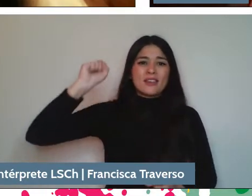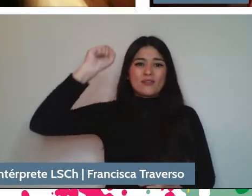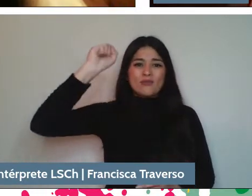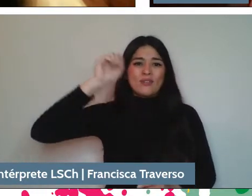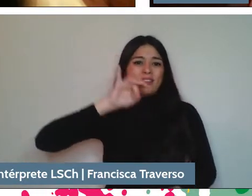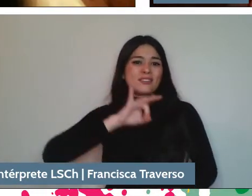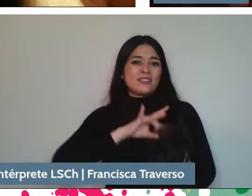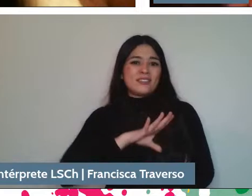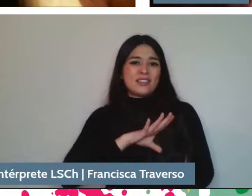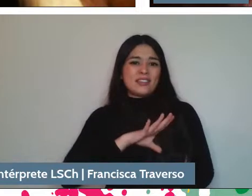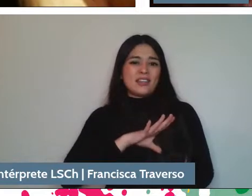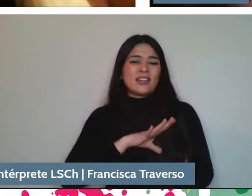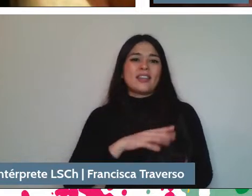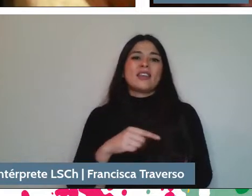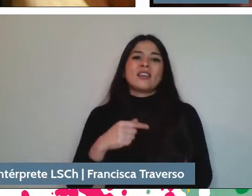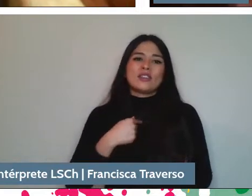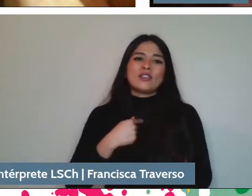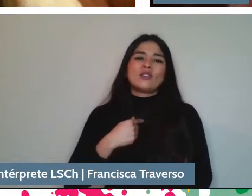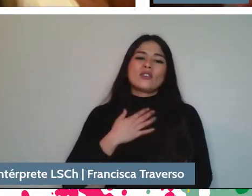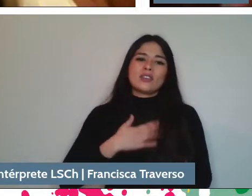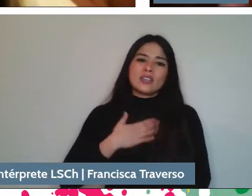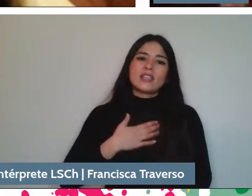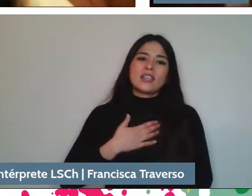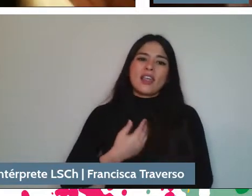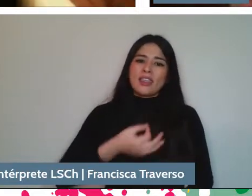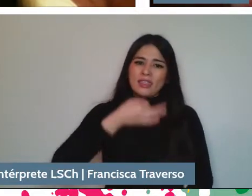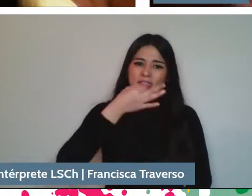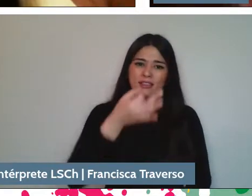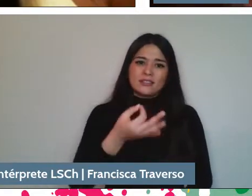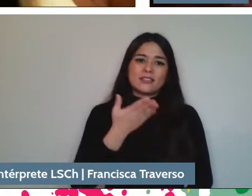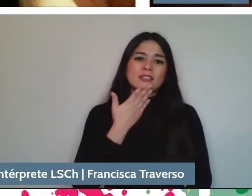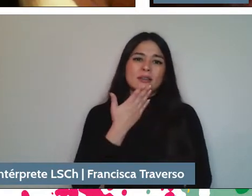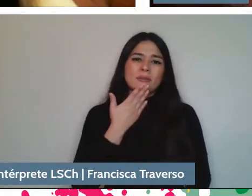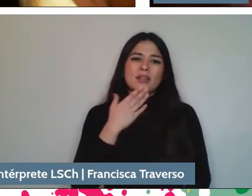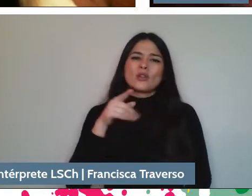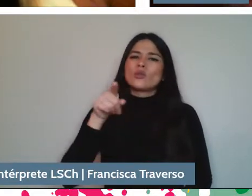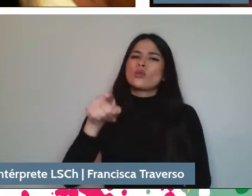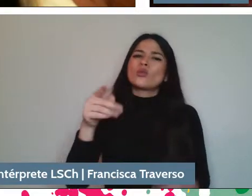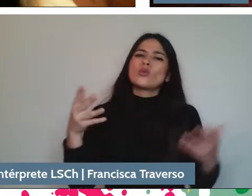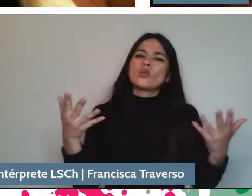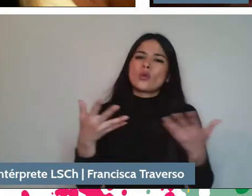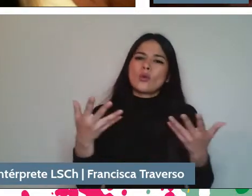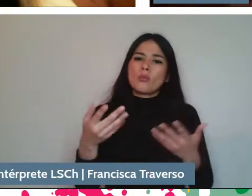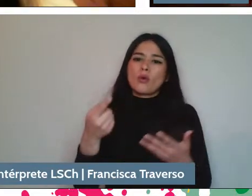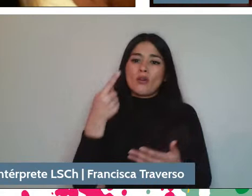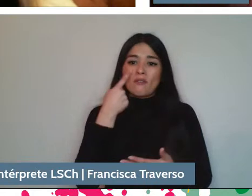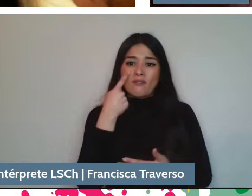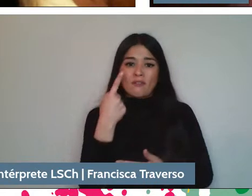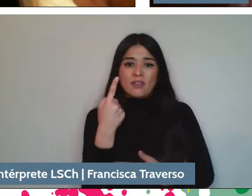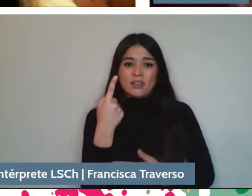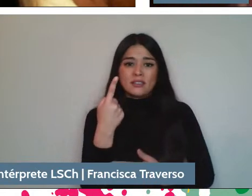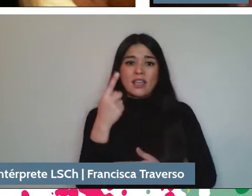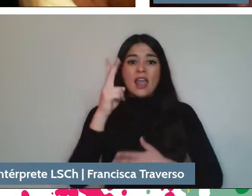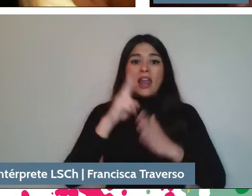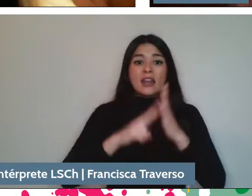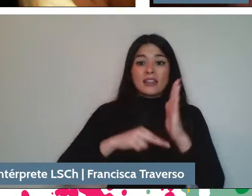porque tenía una última observación, que tenía que ver con, ¿cómo ves a estas artistas mujeres jóvenes chilenas?